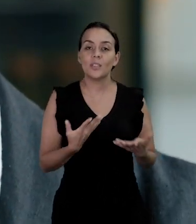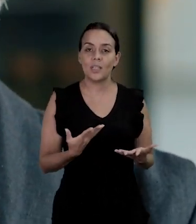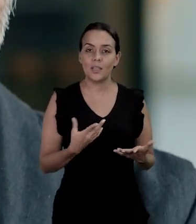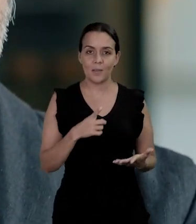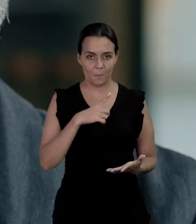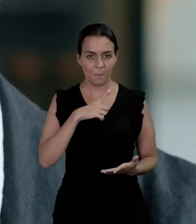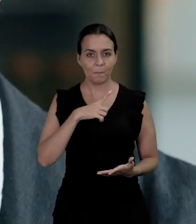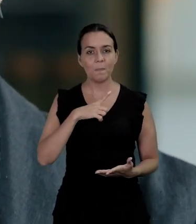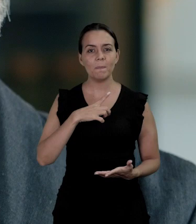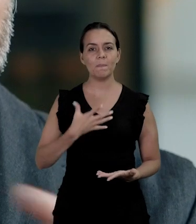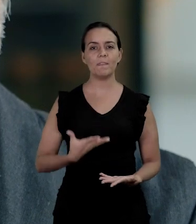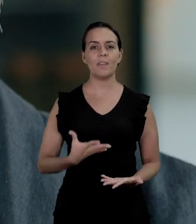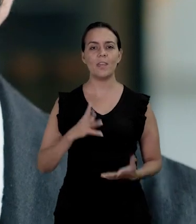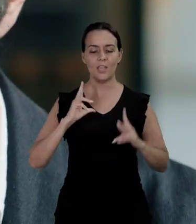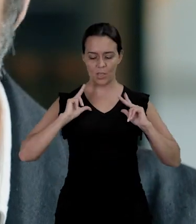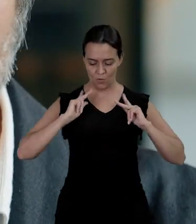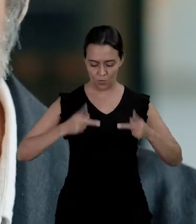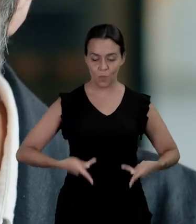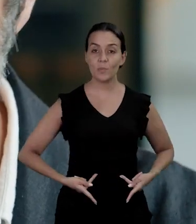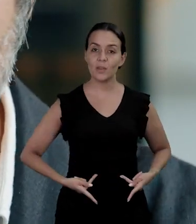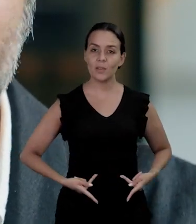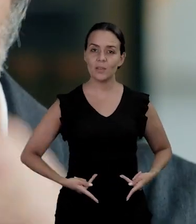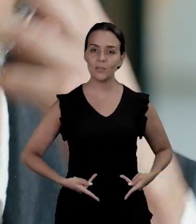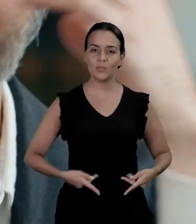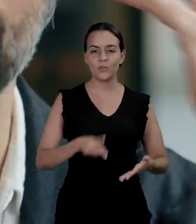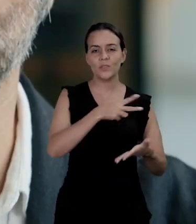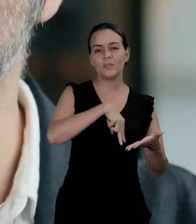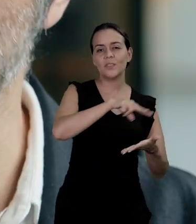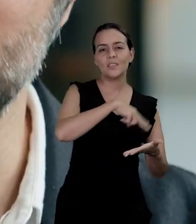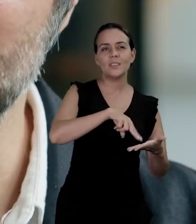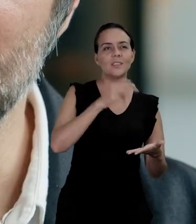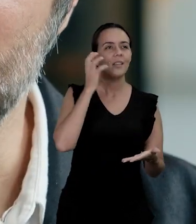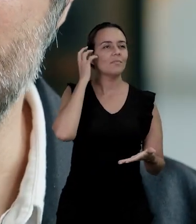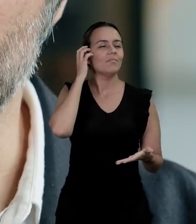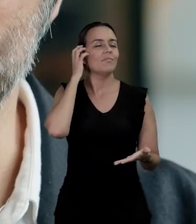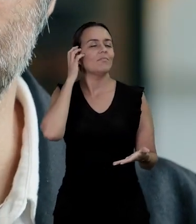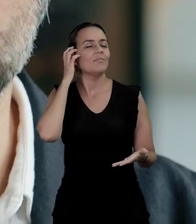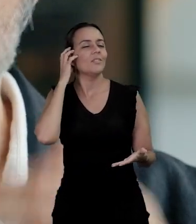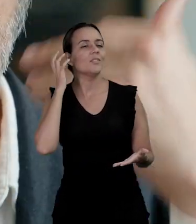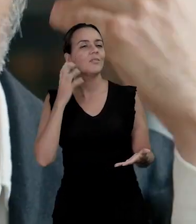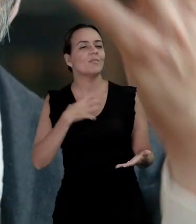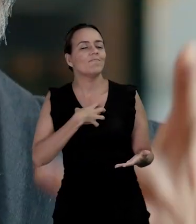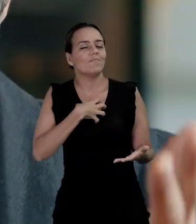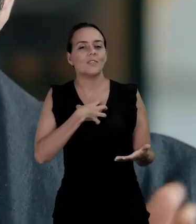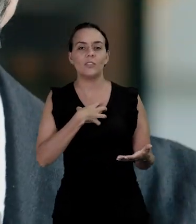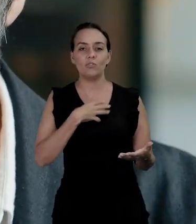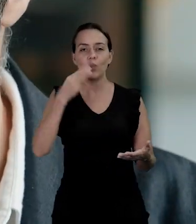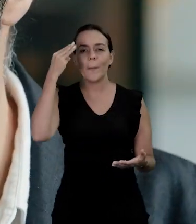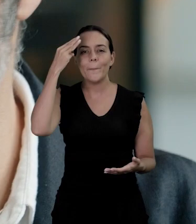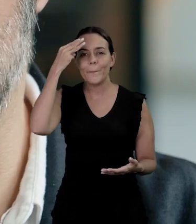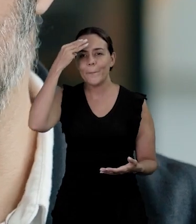Quando você é criança, você vai dançar, você vai ouvir música, quando você é velho, é isso que vai te evocar memórias, é isso que te empurra para a frente, em outros